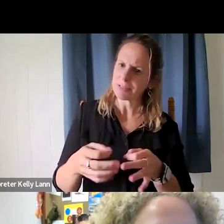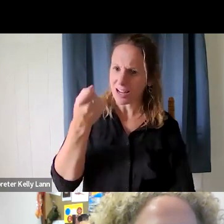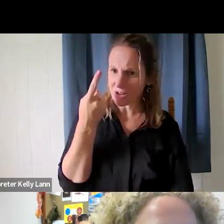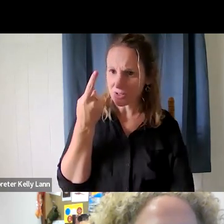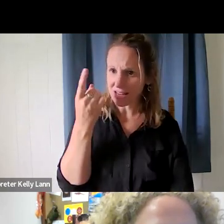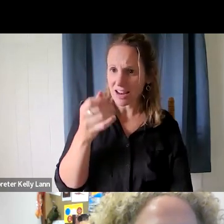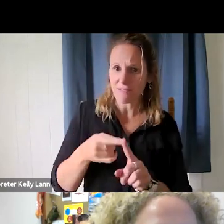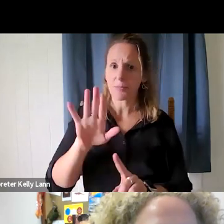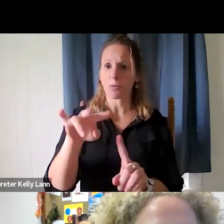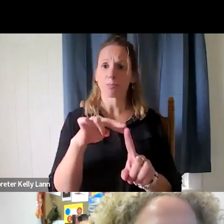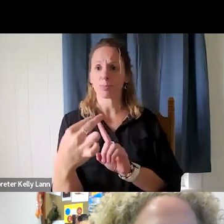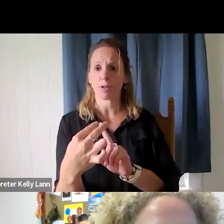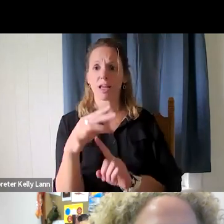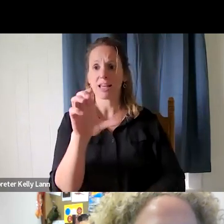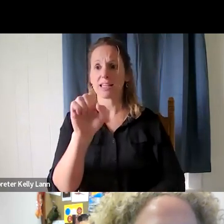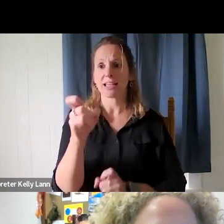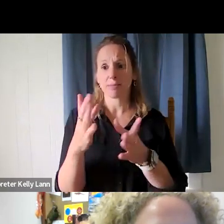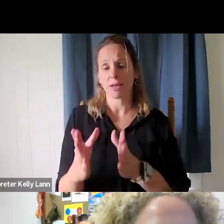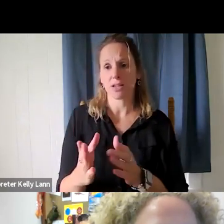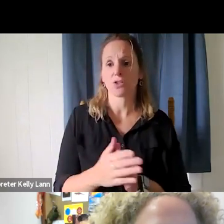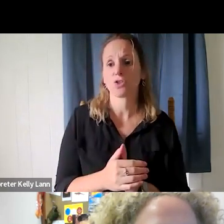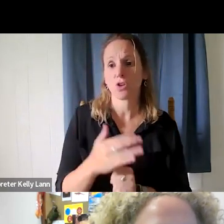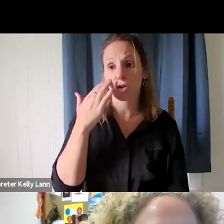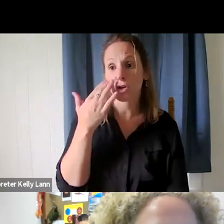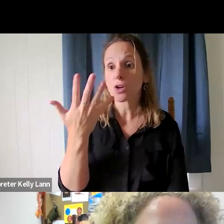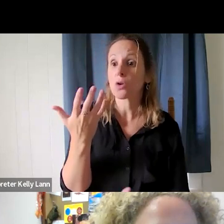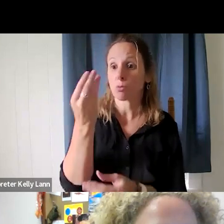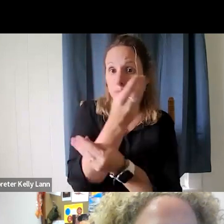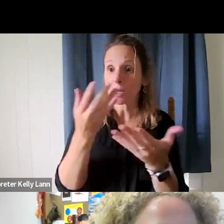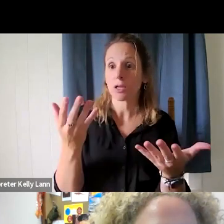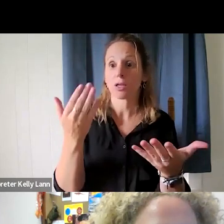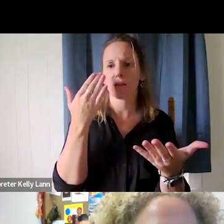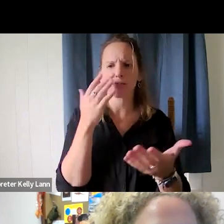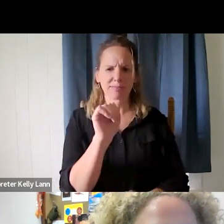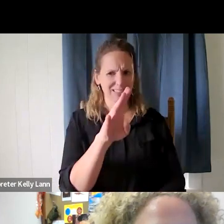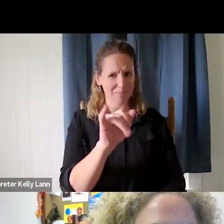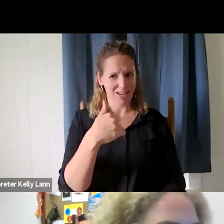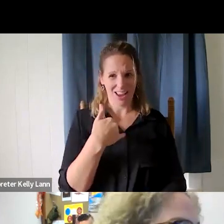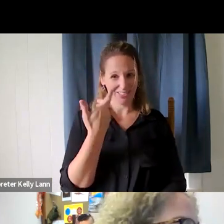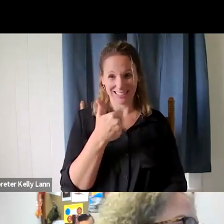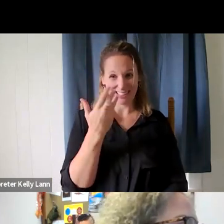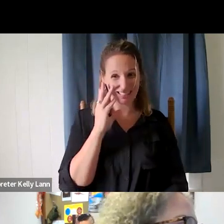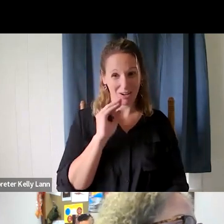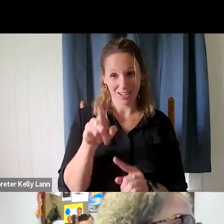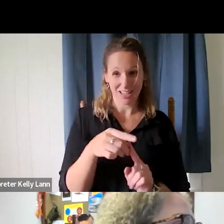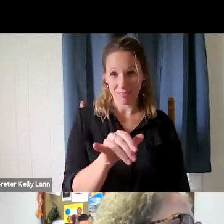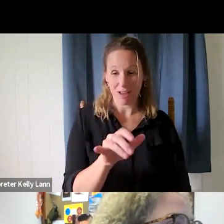desde su perspectiva como gestor de casos. Ya sabe, ¿quiere compartirlo, Amanda? ¿Alguna experiencia sobre trabajar con solicitantes